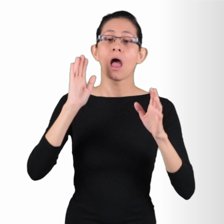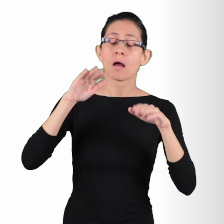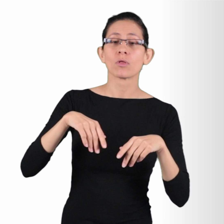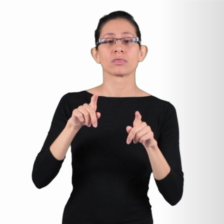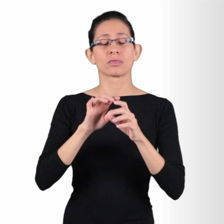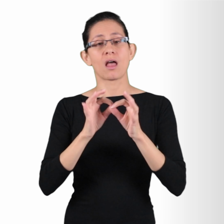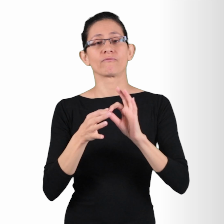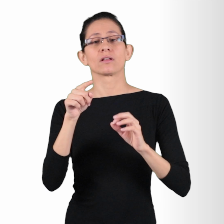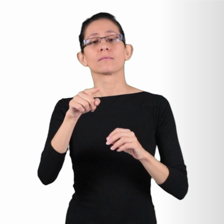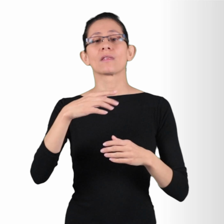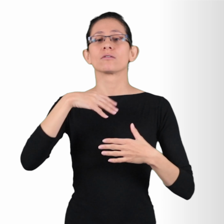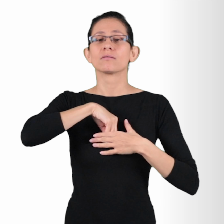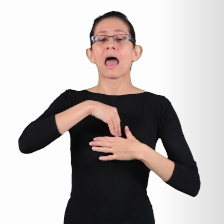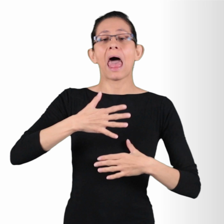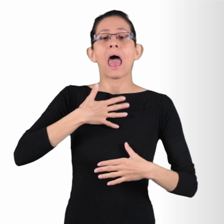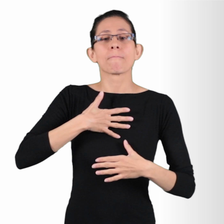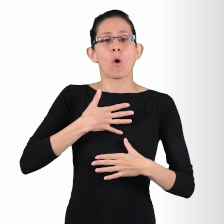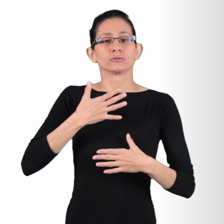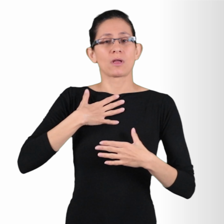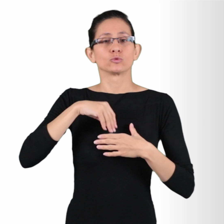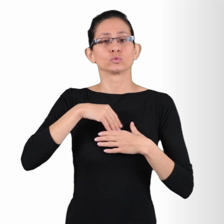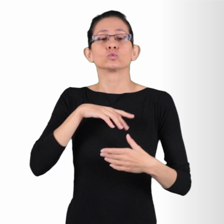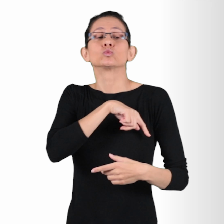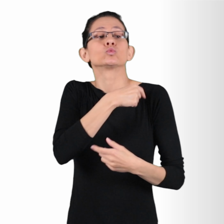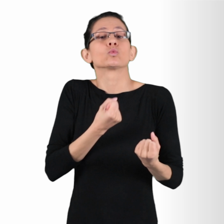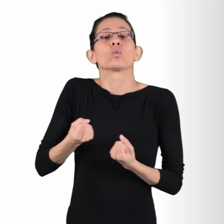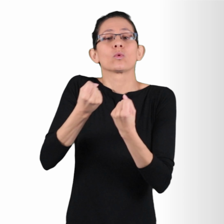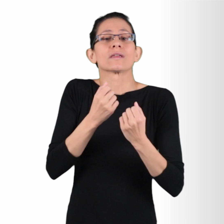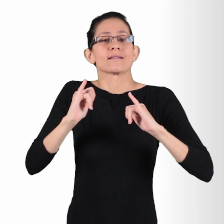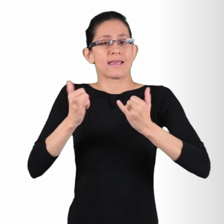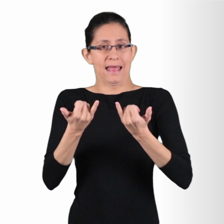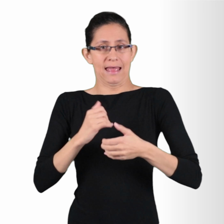Albo jak długo odczuwamy jakieś emocje,